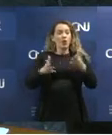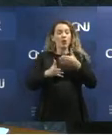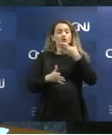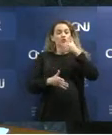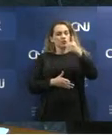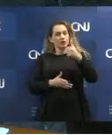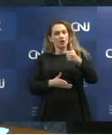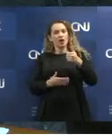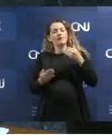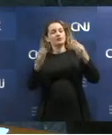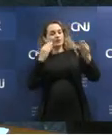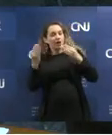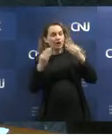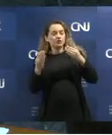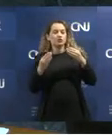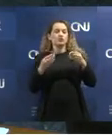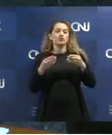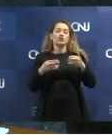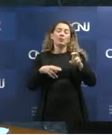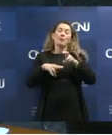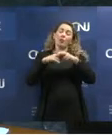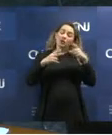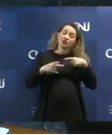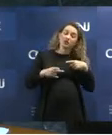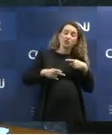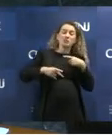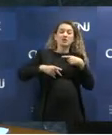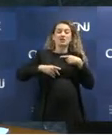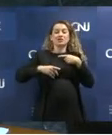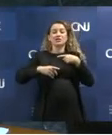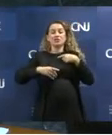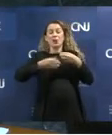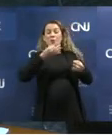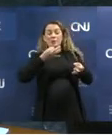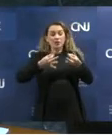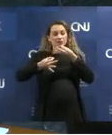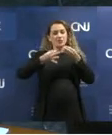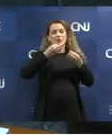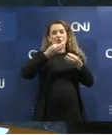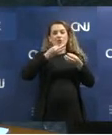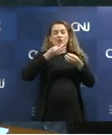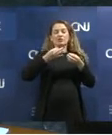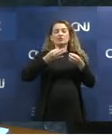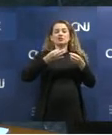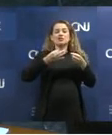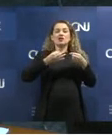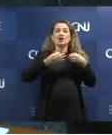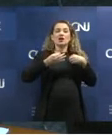Por isso que eu, com as minhas escusas, a minha paradigma e conselheira, ministra Maria Thereza, eu